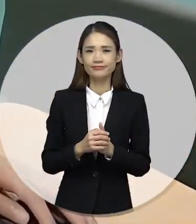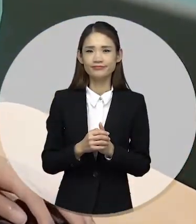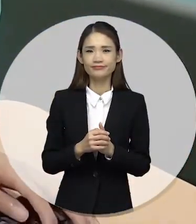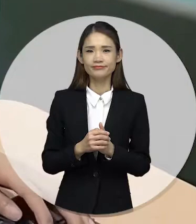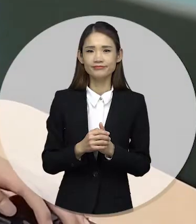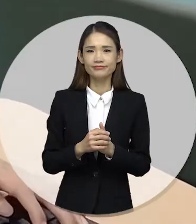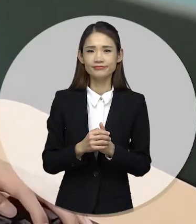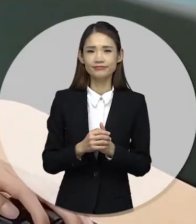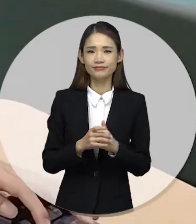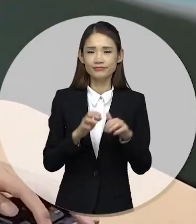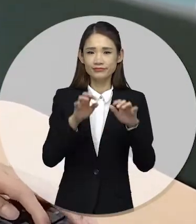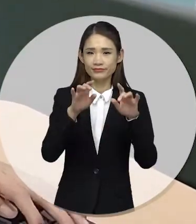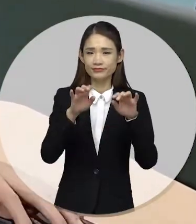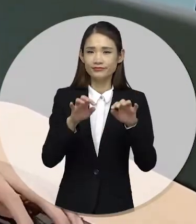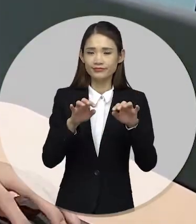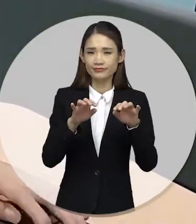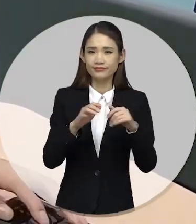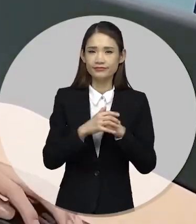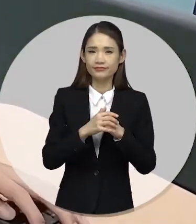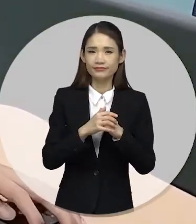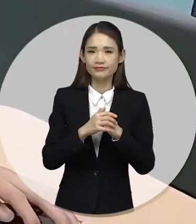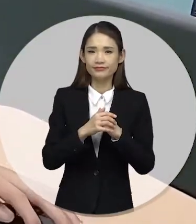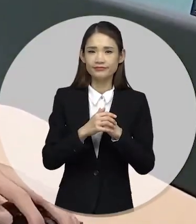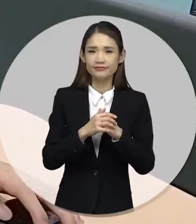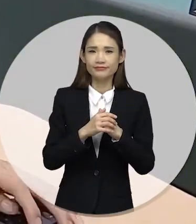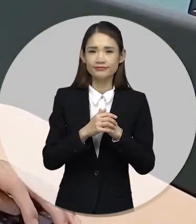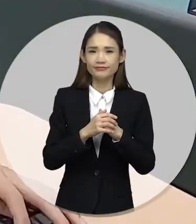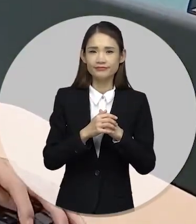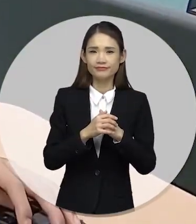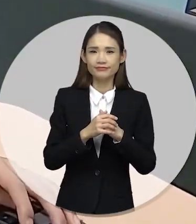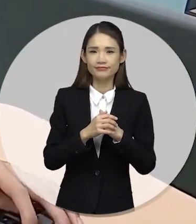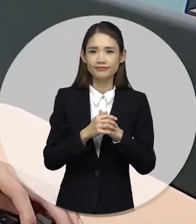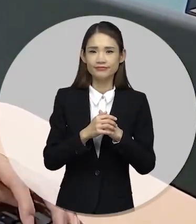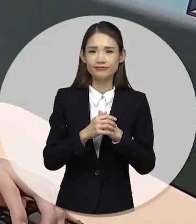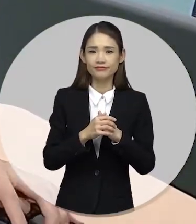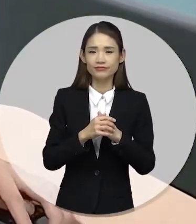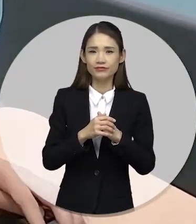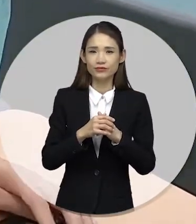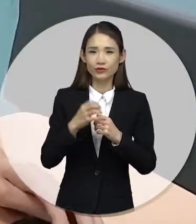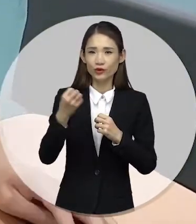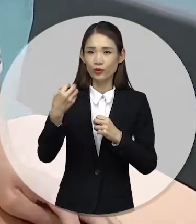김한솔 : 써? / 김소희 : 응. 김한솔 : 써보면 되나? 잠시만. 어? 말한다.